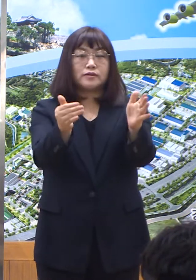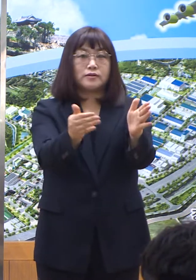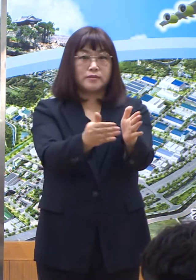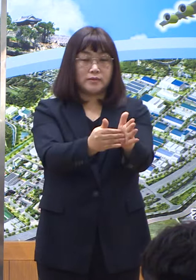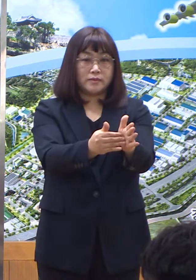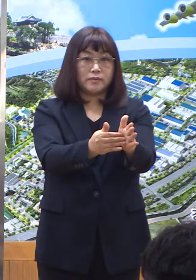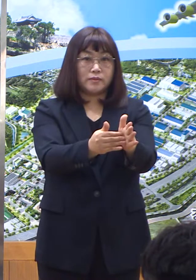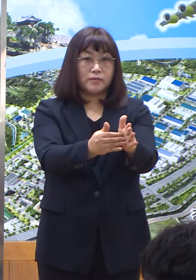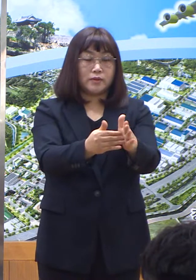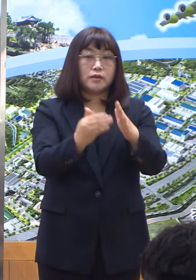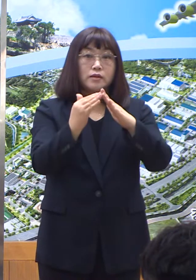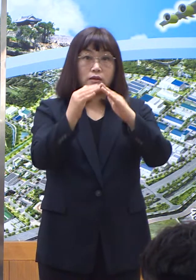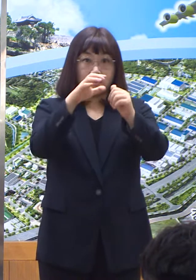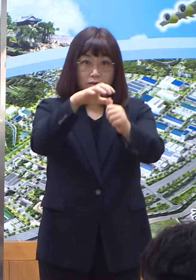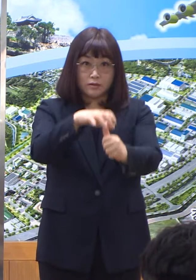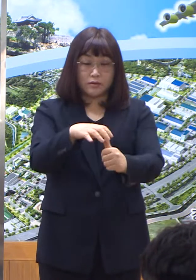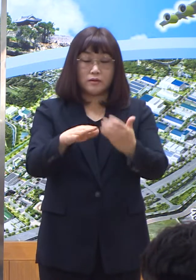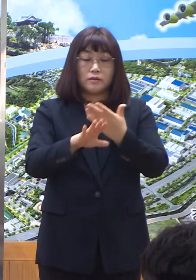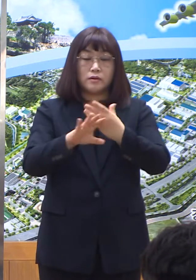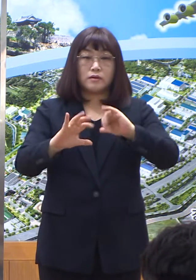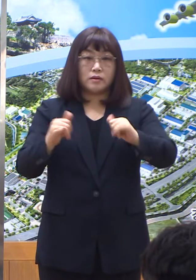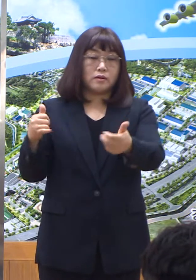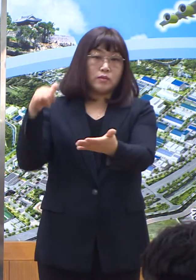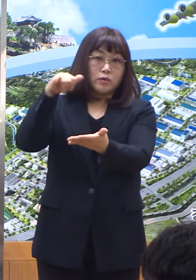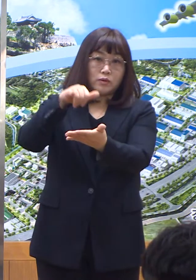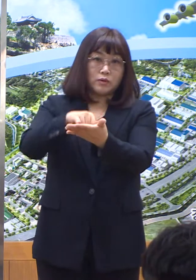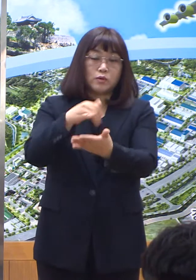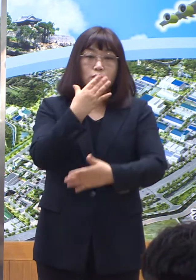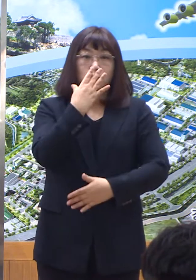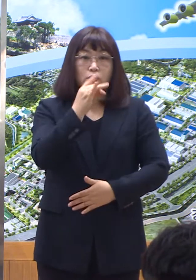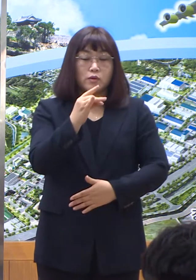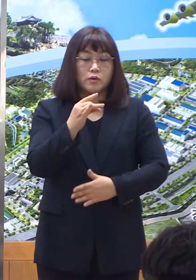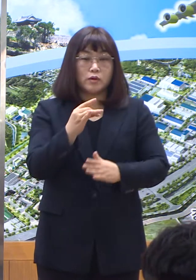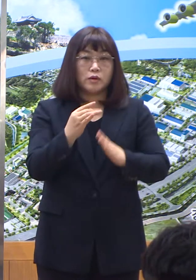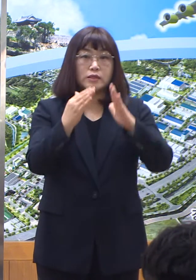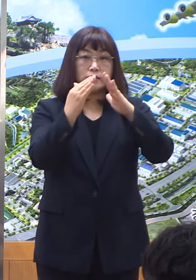자가격리자와 해외입국자는 물론 재택치료자 관리에 철저를